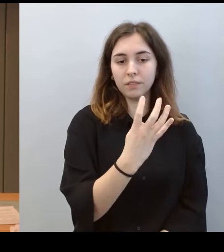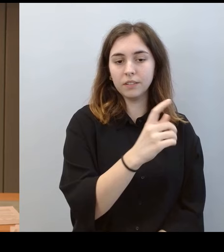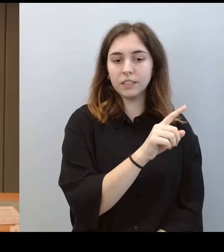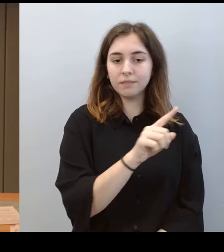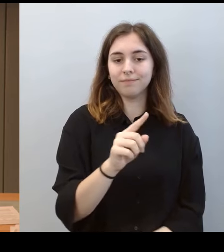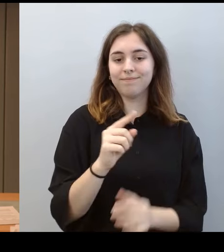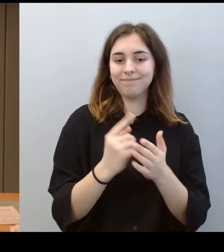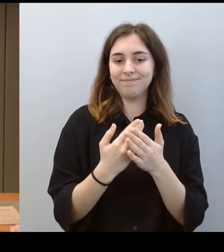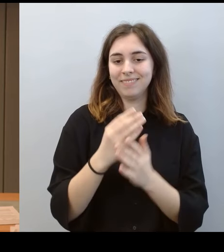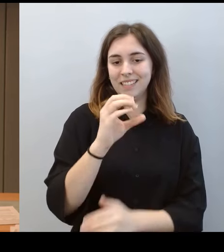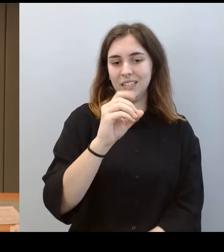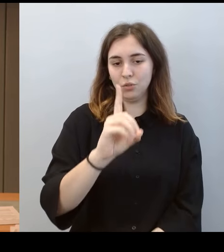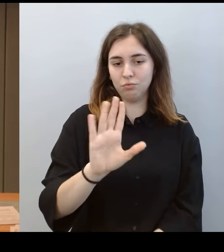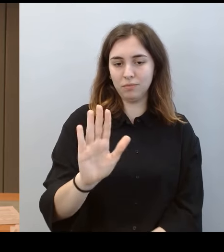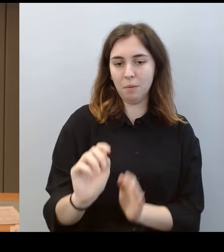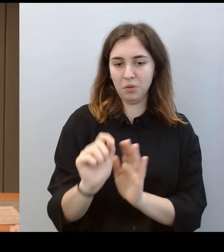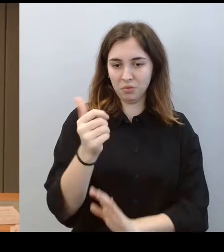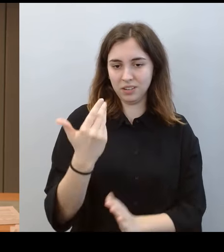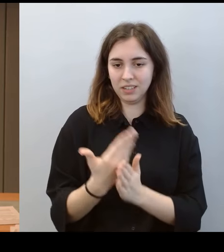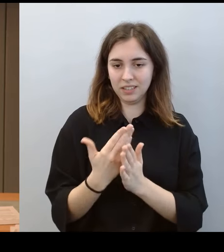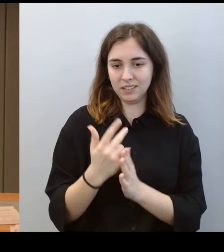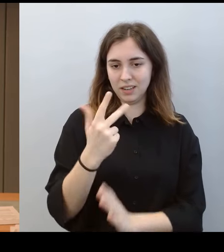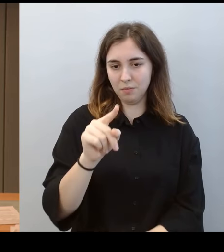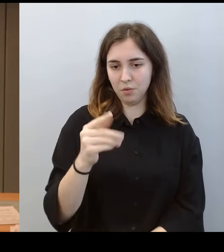stehen wiederum auf der Konsensliste. Ich rufe auf